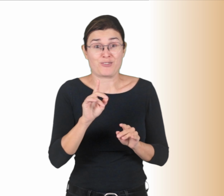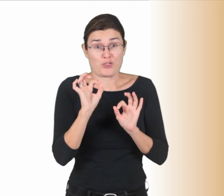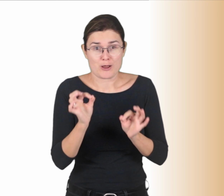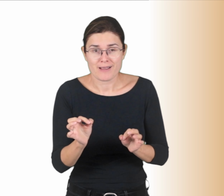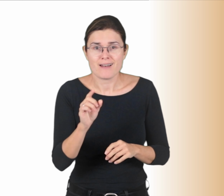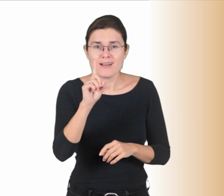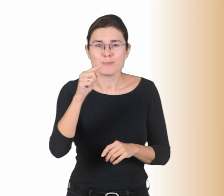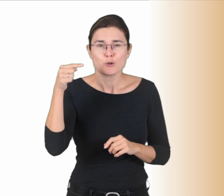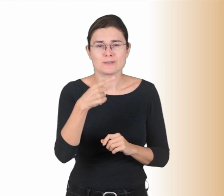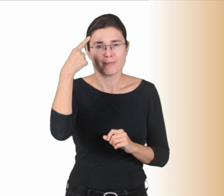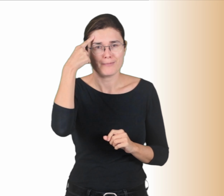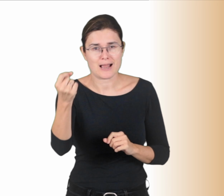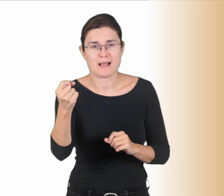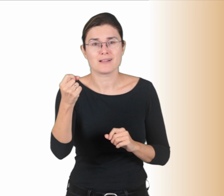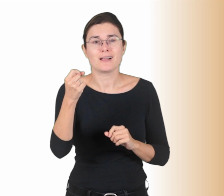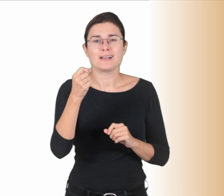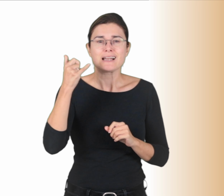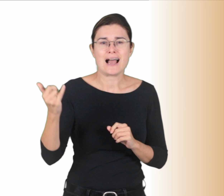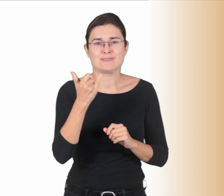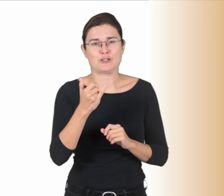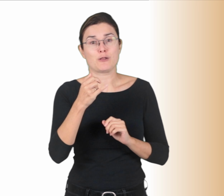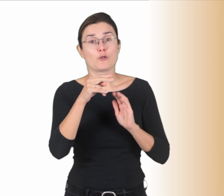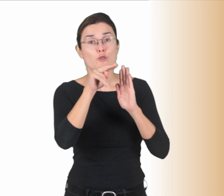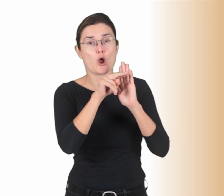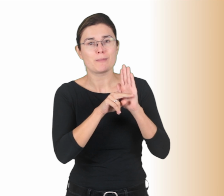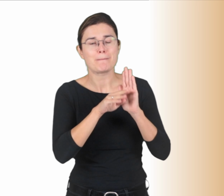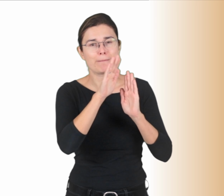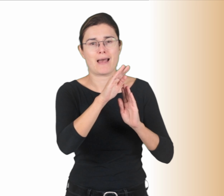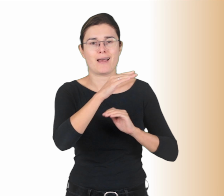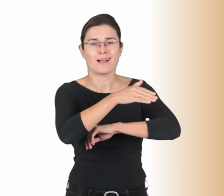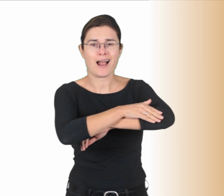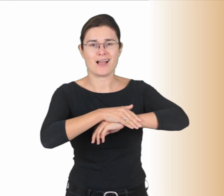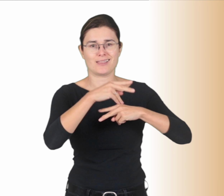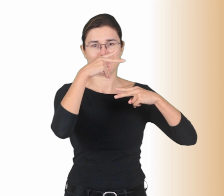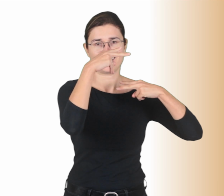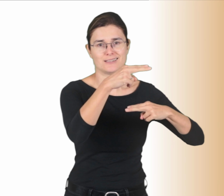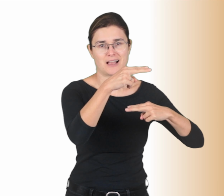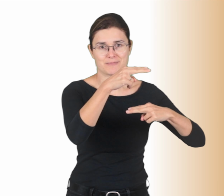To dobrze, ale należy pamiętać, że zawsze norma ma swoje granice.